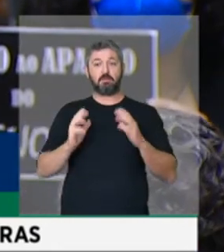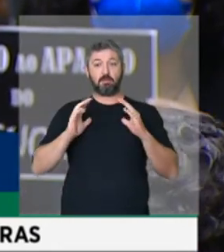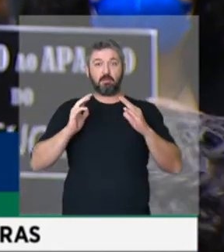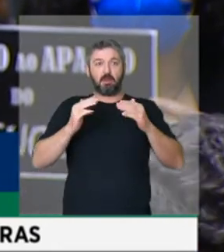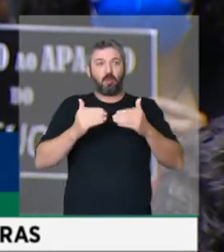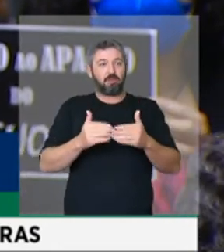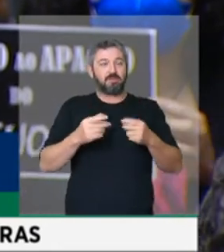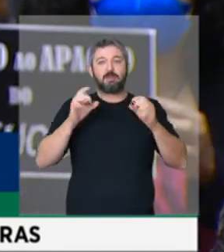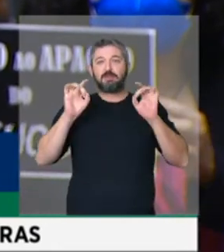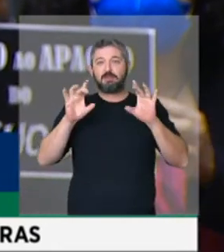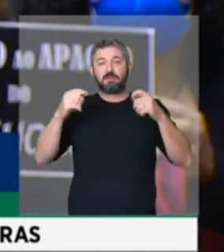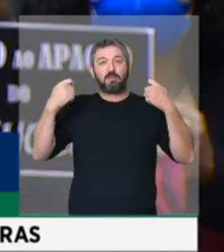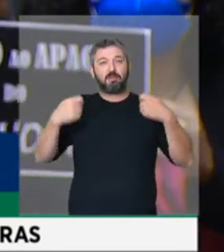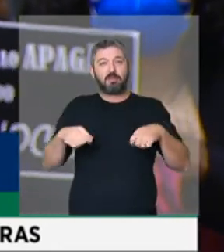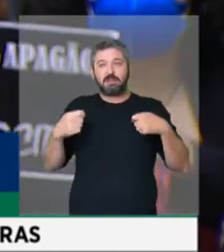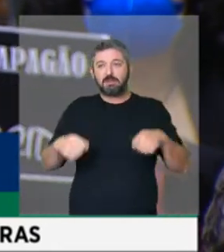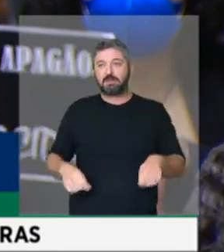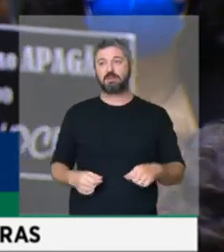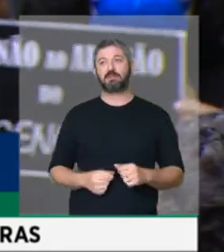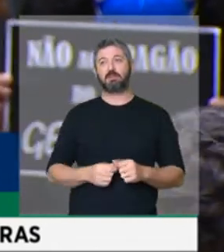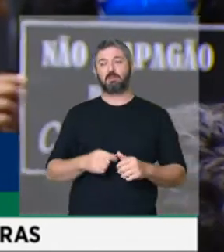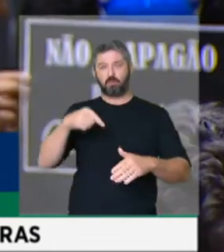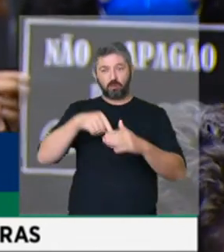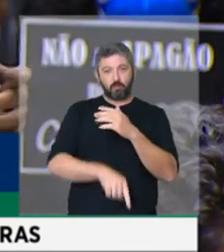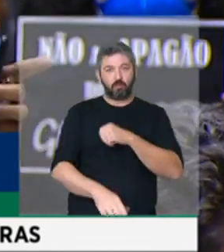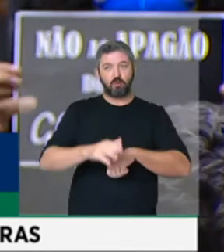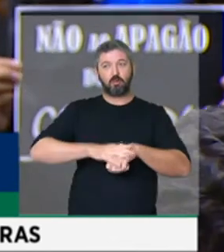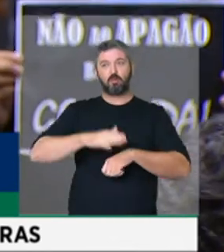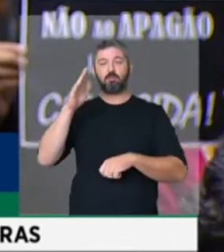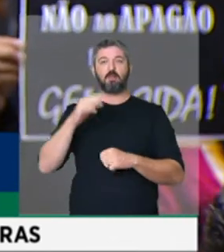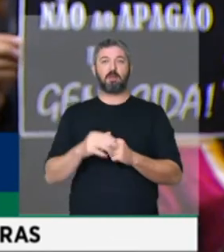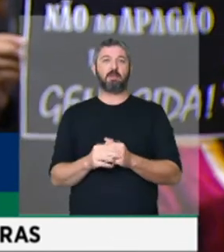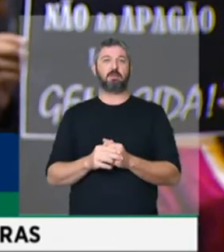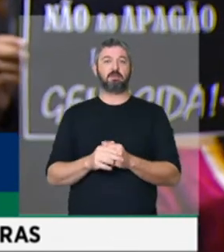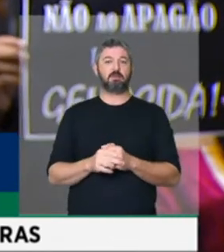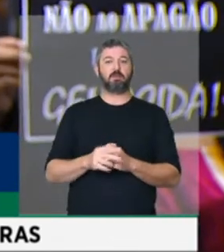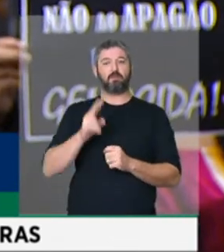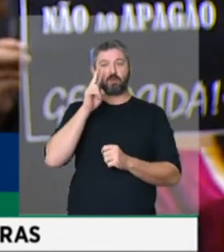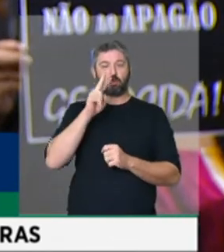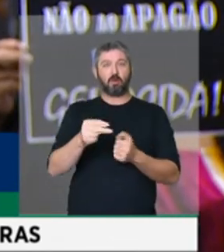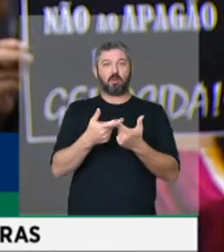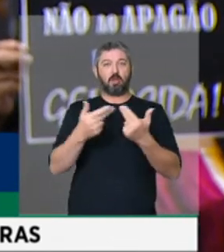TÃO ESTRATÉGICA PARA O BRASIL QUANTO A ELETROBRAS SEM QUE HAJA DISCUSSÃO NECESSÁ